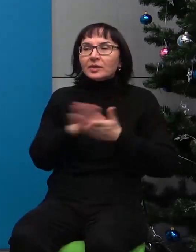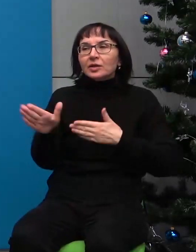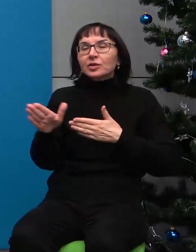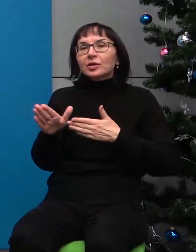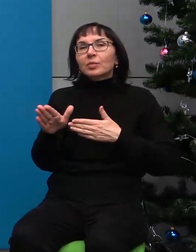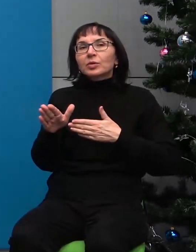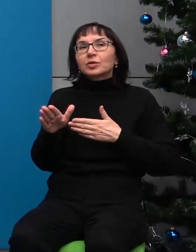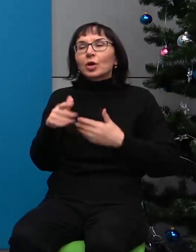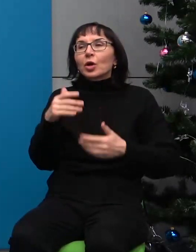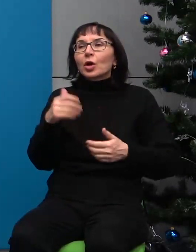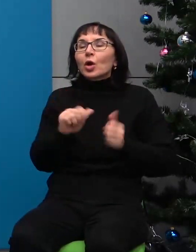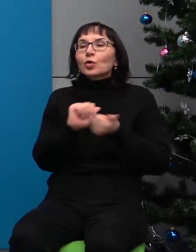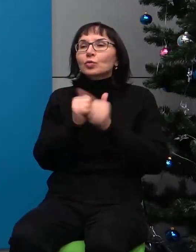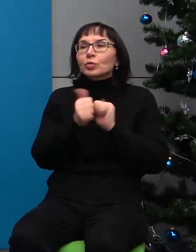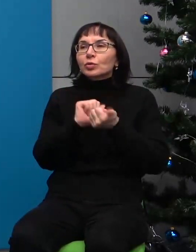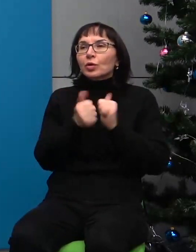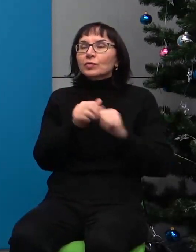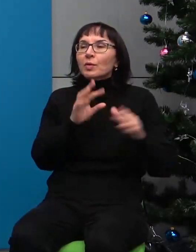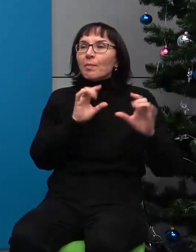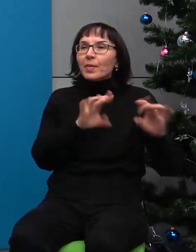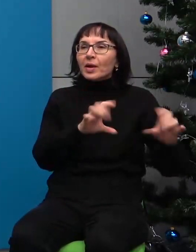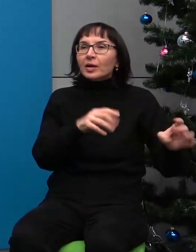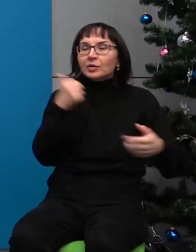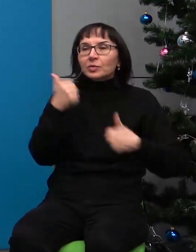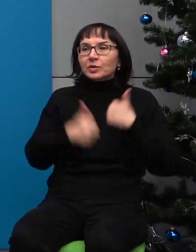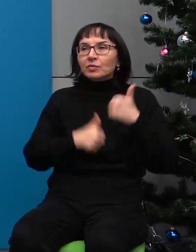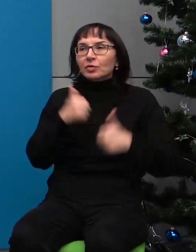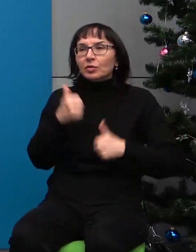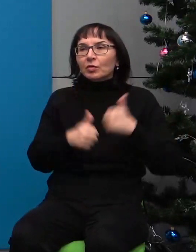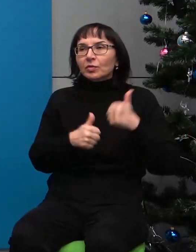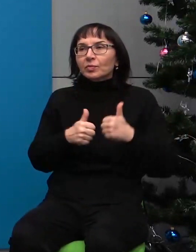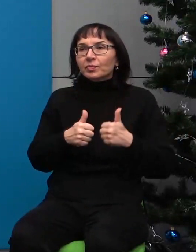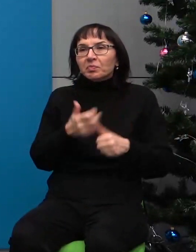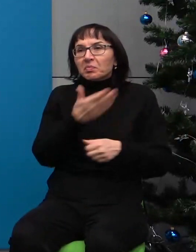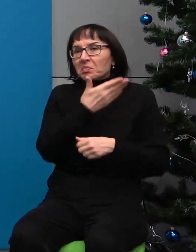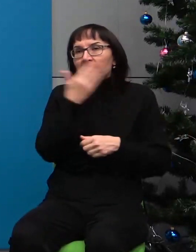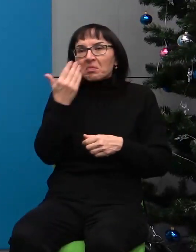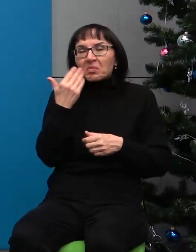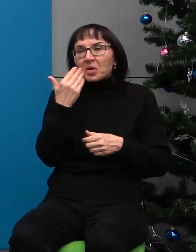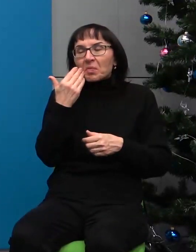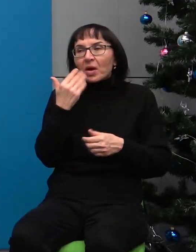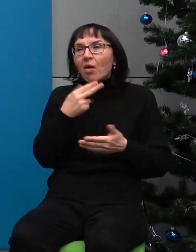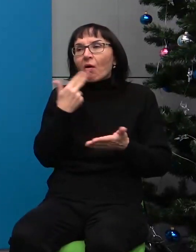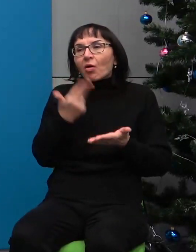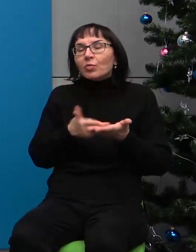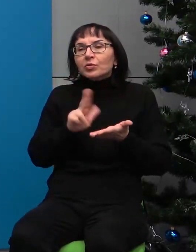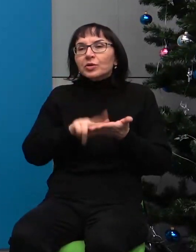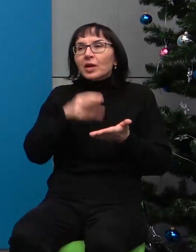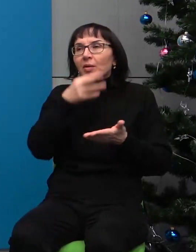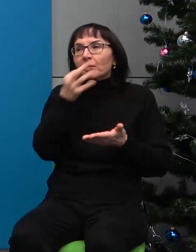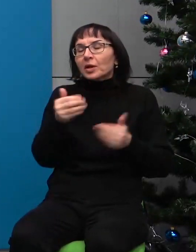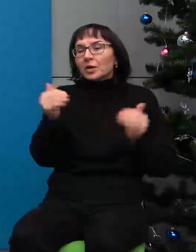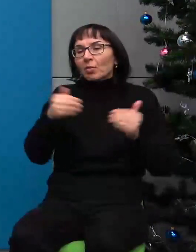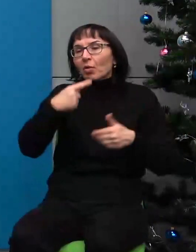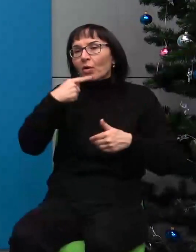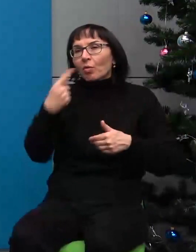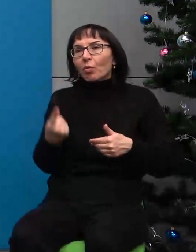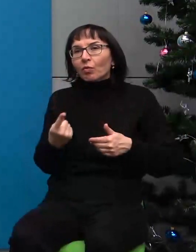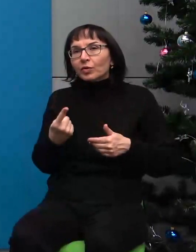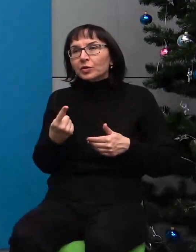biegaczem zawodowym. Więc nie mam odpowiedzi na to pytanie. Mogę tylko podać taką metaforę. Ostatnio takie coś przeczytałem,